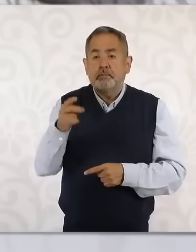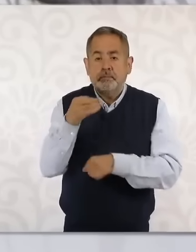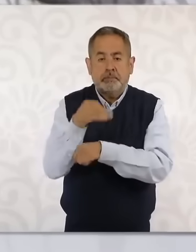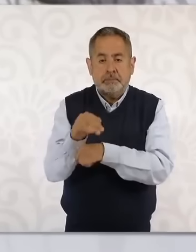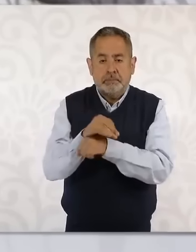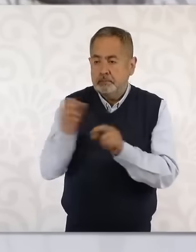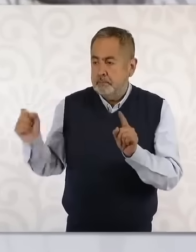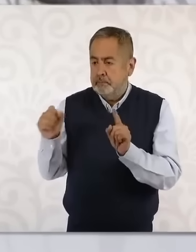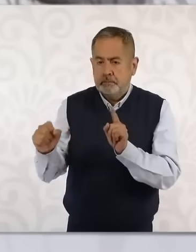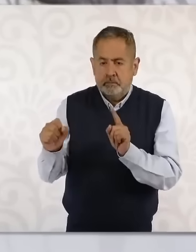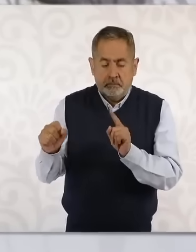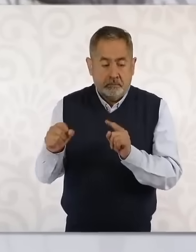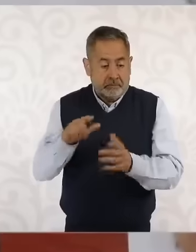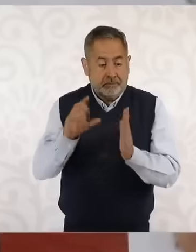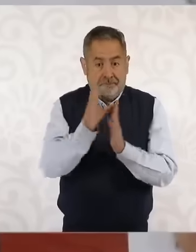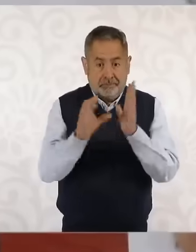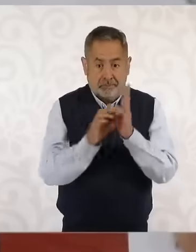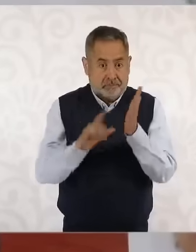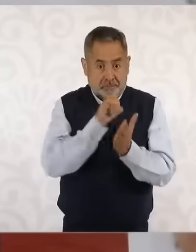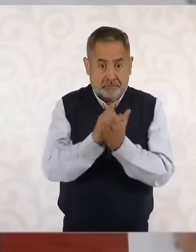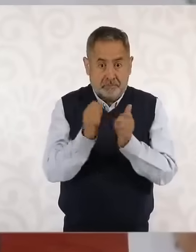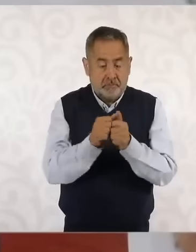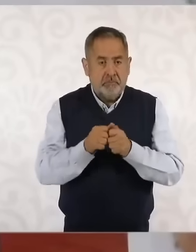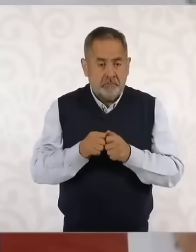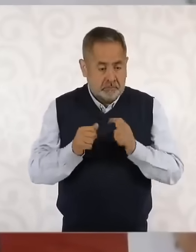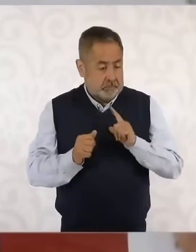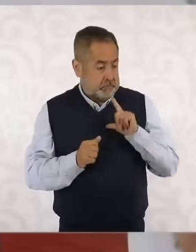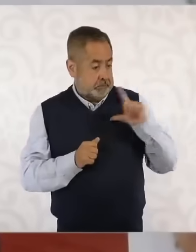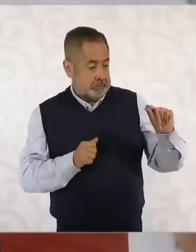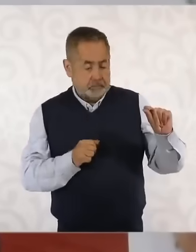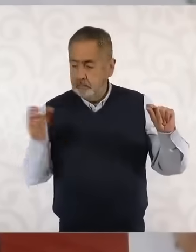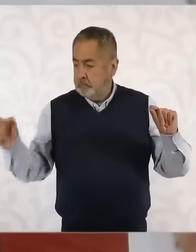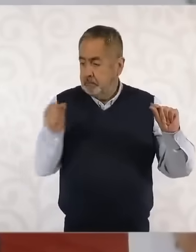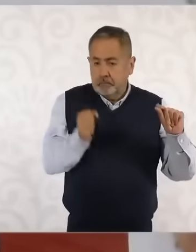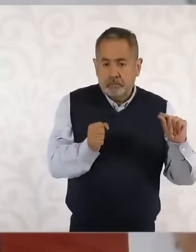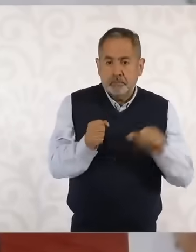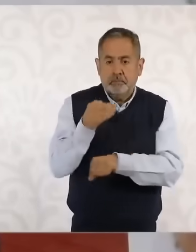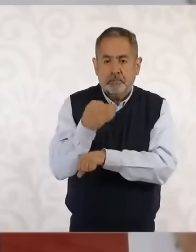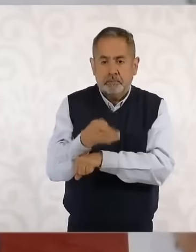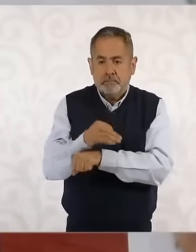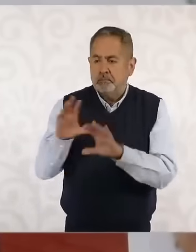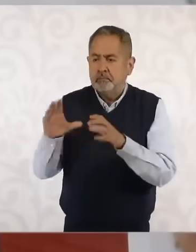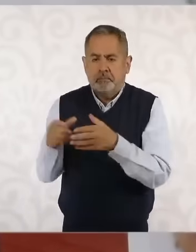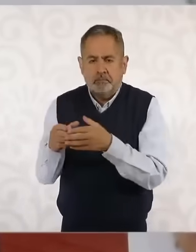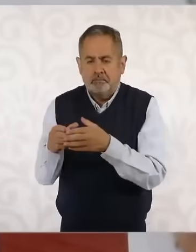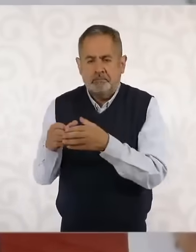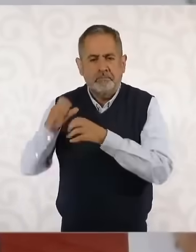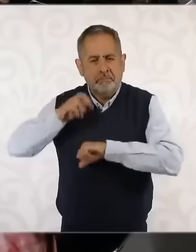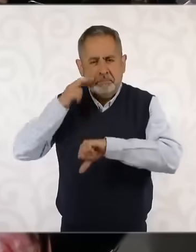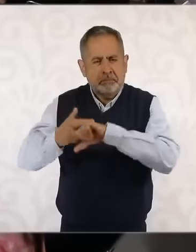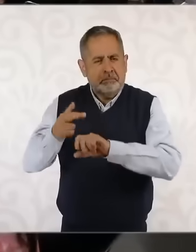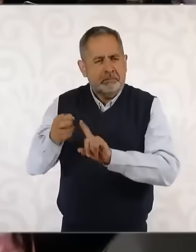establece que se queda una persona encargada de un área, no me acuerdo cómo se llama esta área,